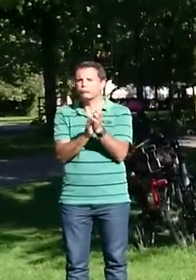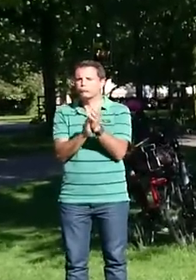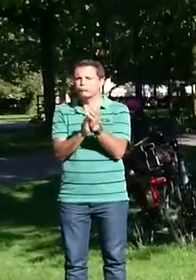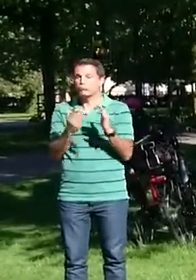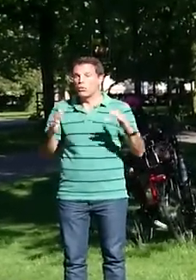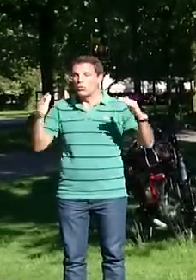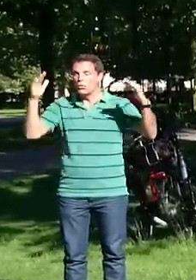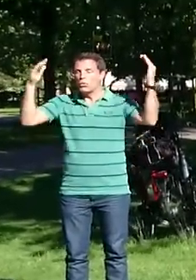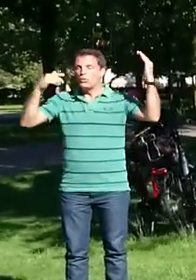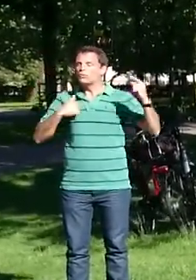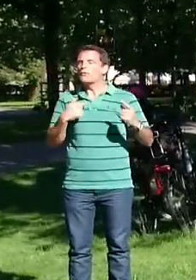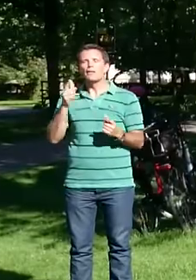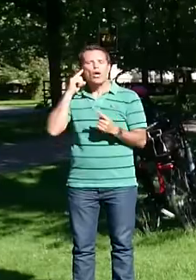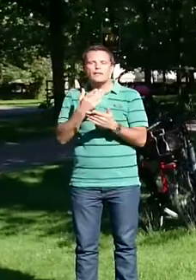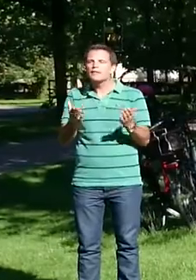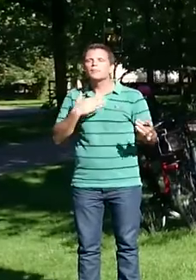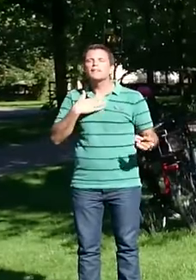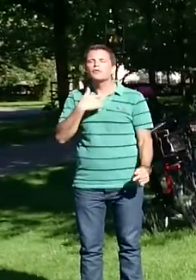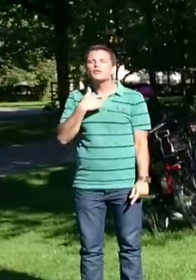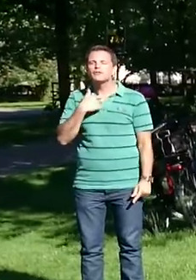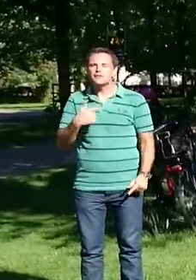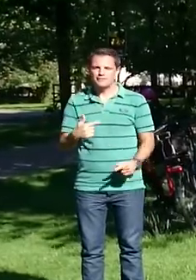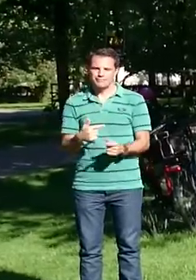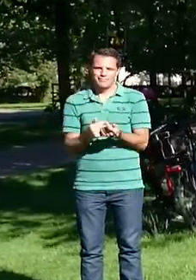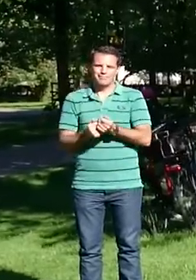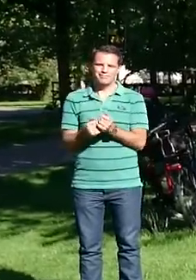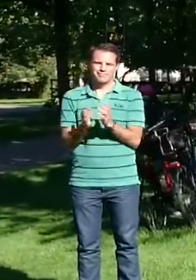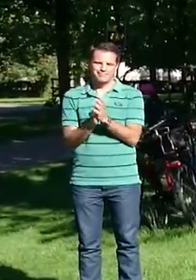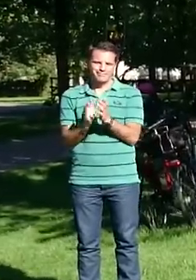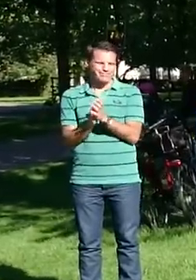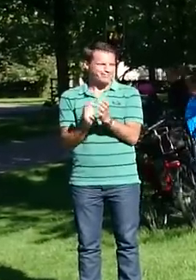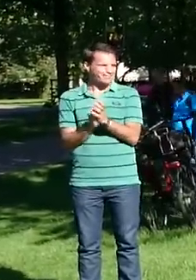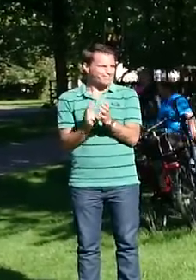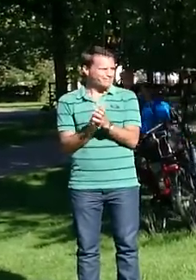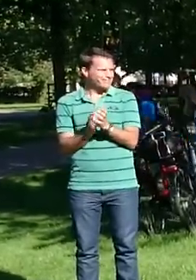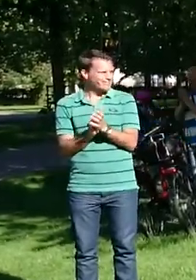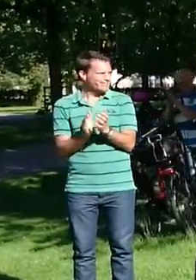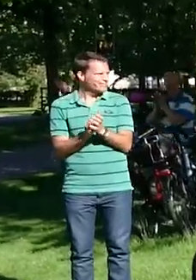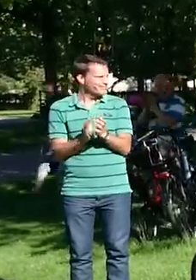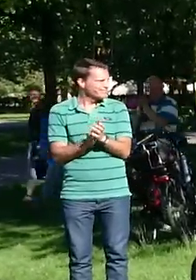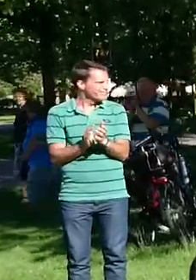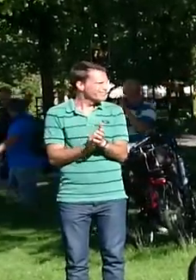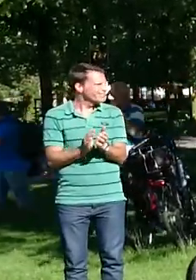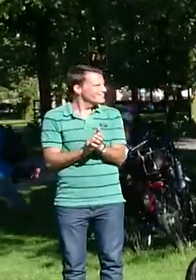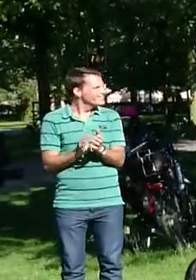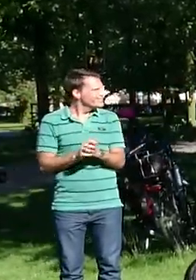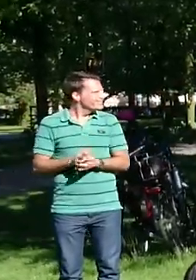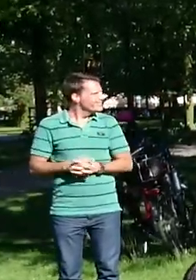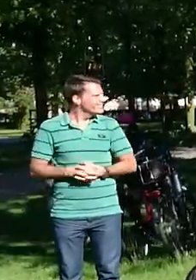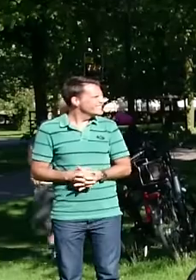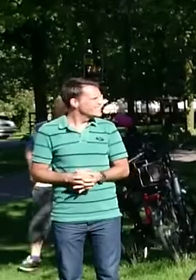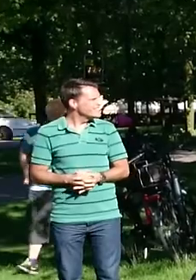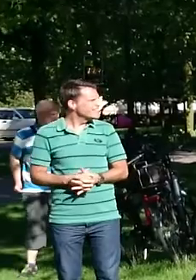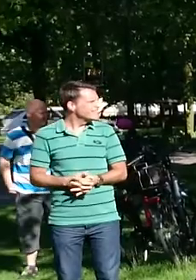[Skratt och applåder]